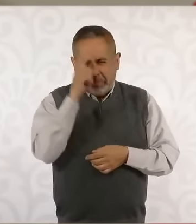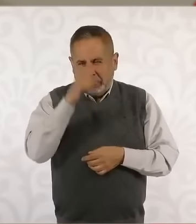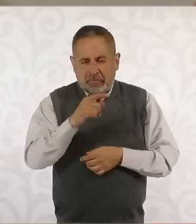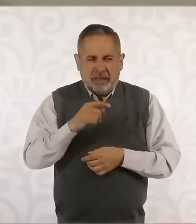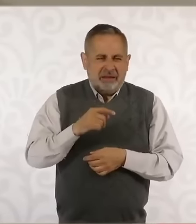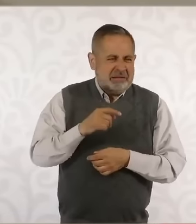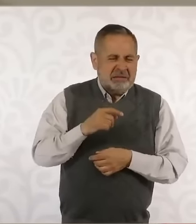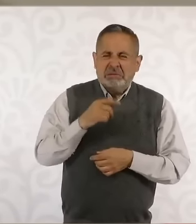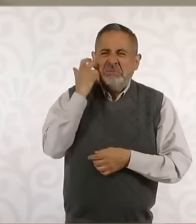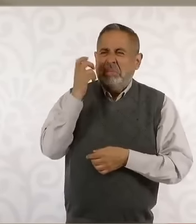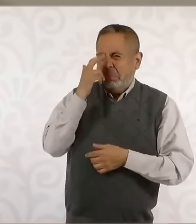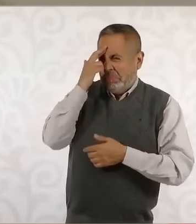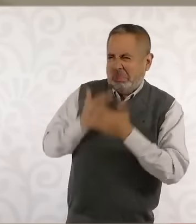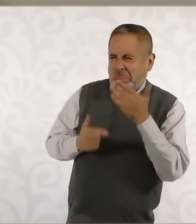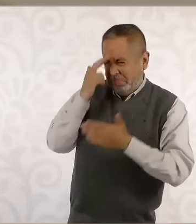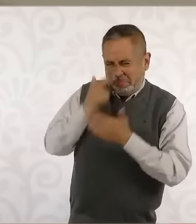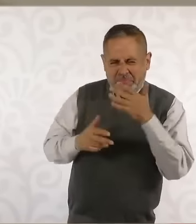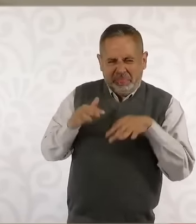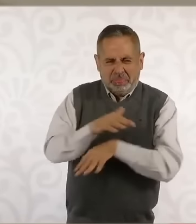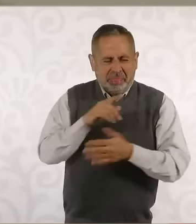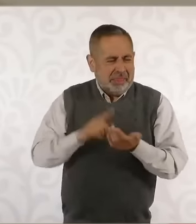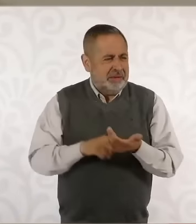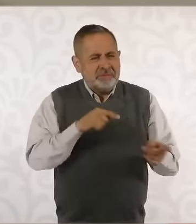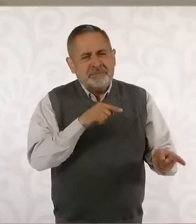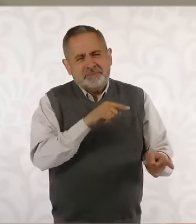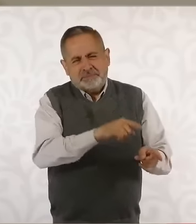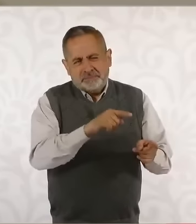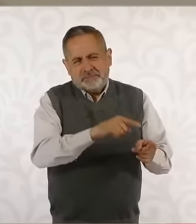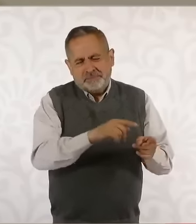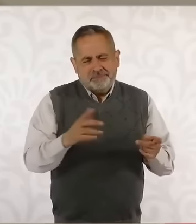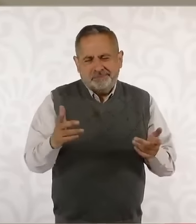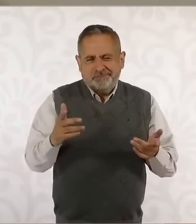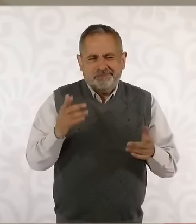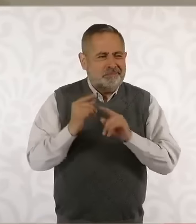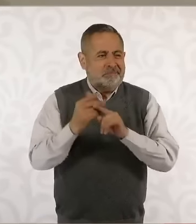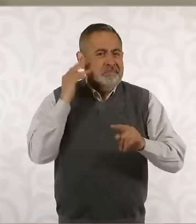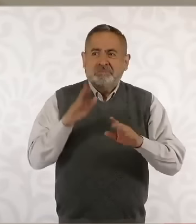uno de los que cometió delitos en la casa de Goton Tenc hace unos meses en contra de la mesa